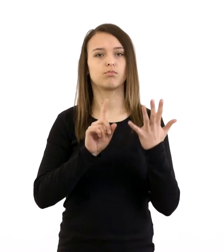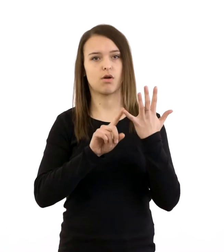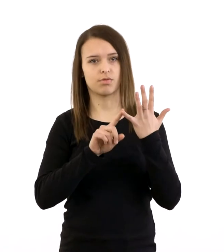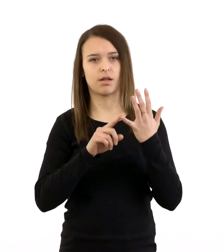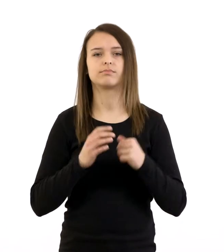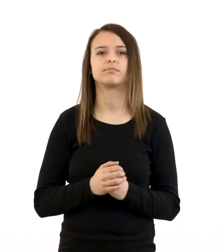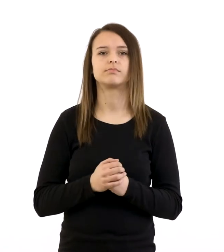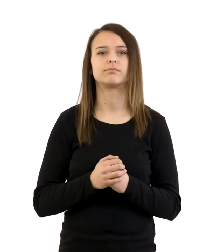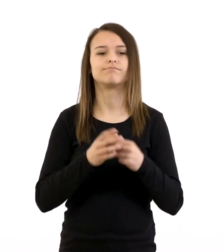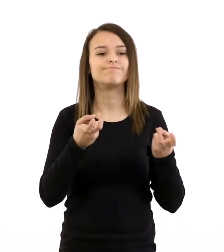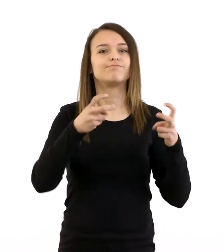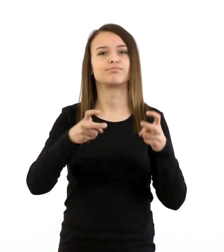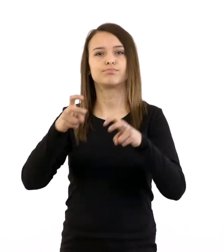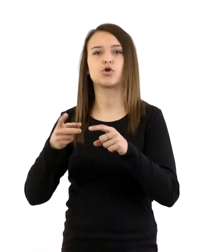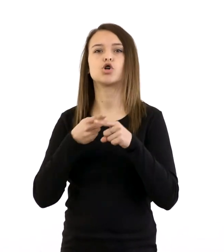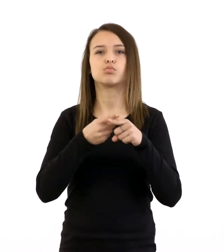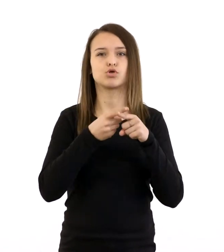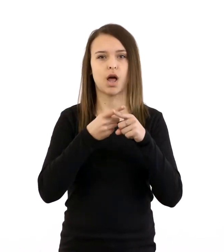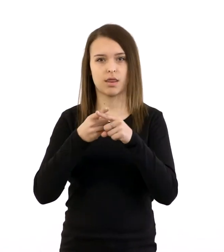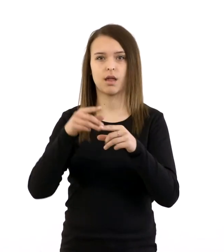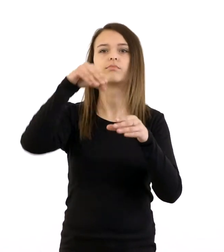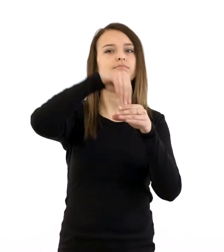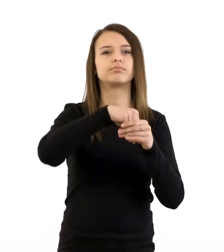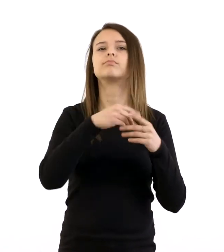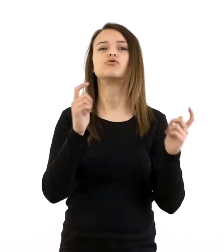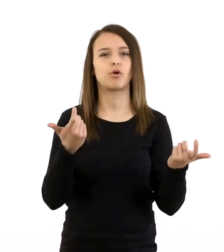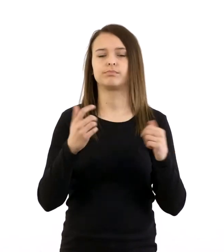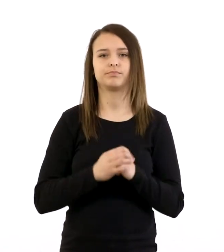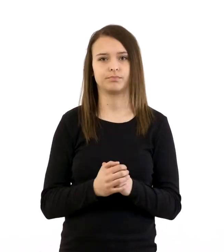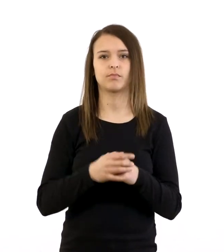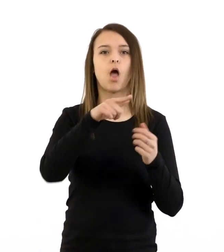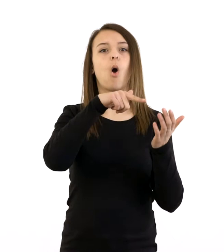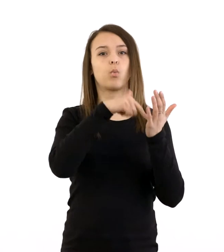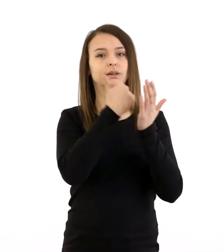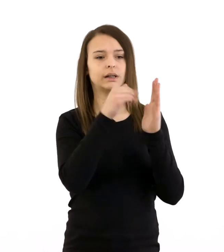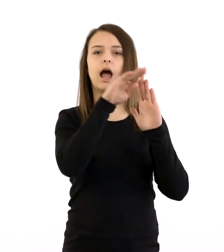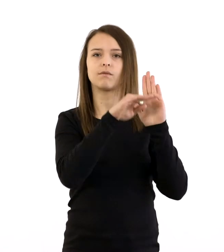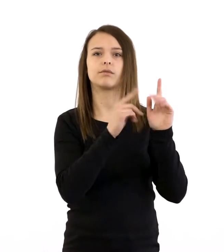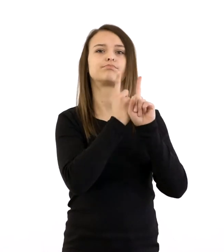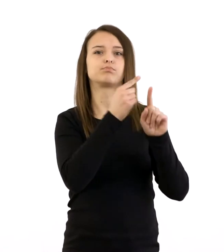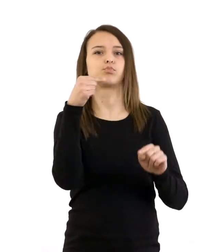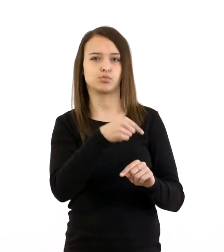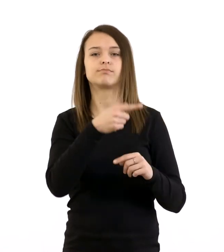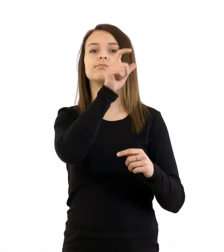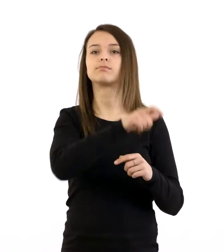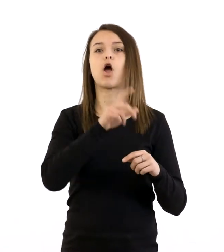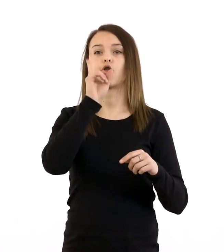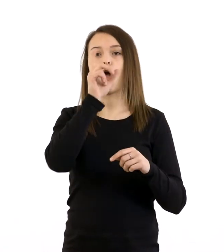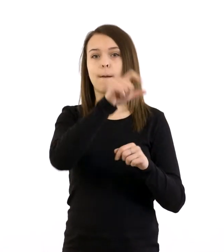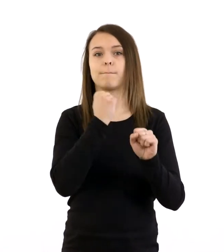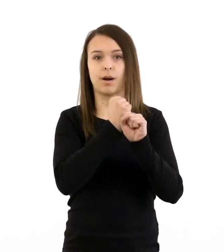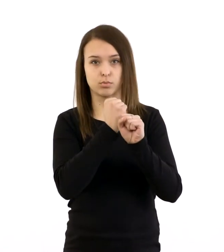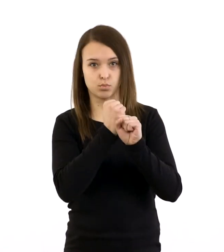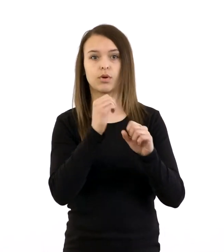5. założycielami spółdzielni mogą być także osoby, które nie są wymieniane w ustawie, np. osoby pracujące, a liczba tych osób nie może być większa niż: